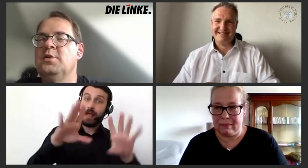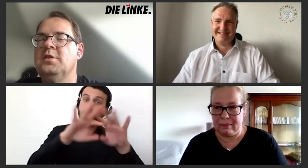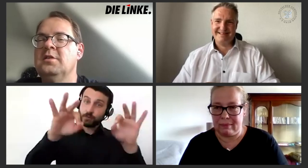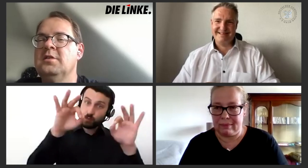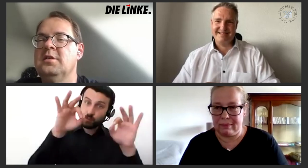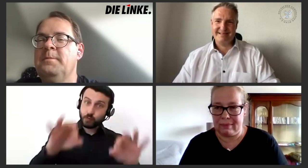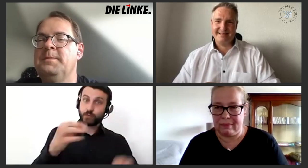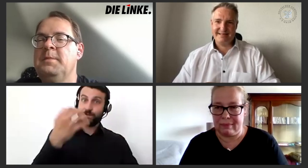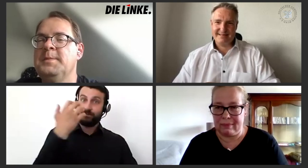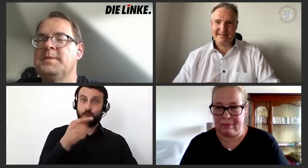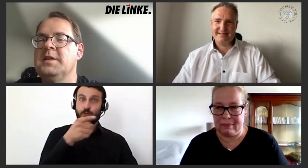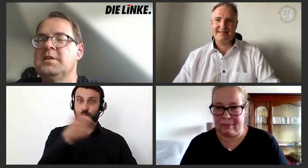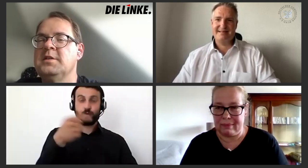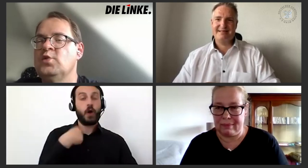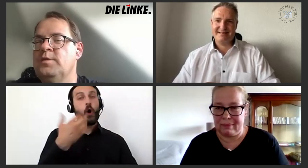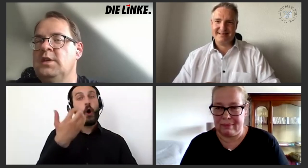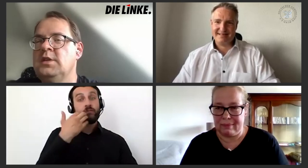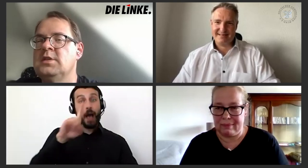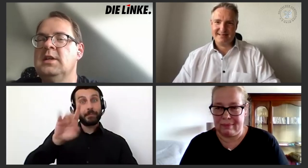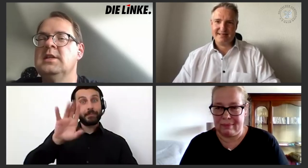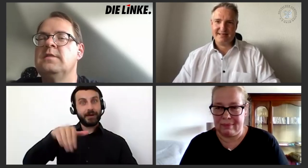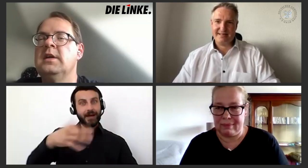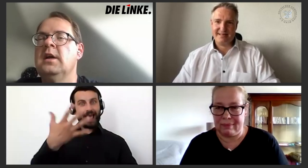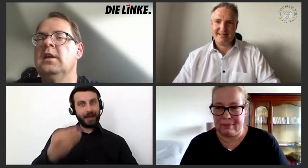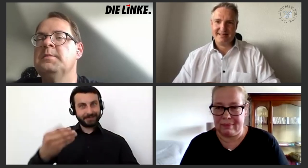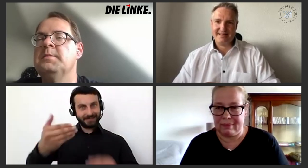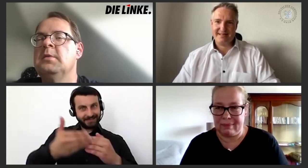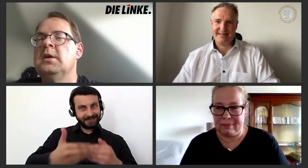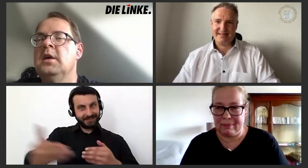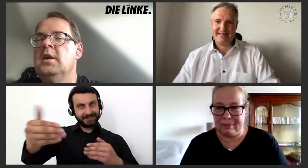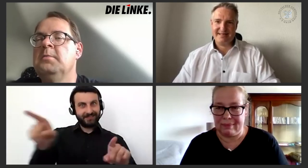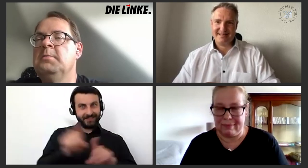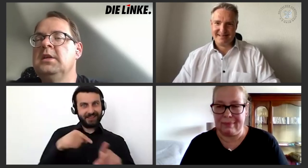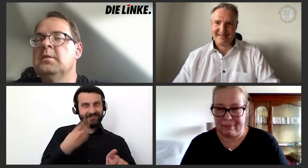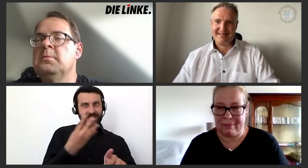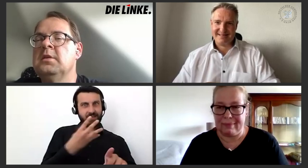Hoffe, dass wir wir auch ab dem Herbst weiterhin, so wie ich das die letzten vier Jahre erlebt